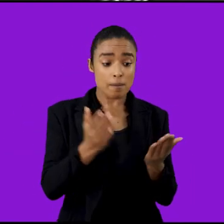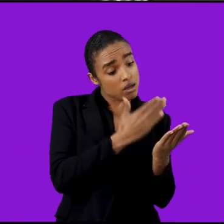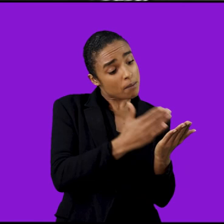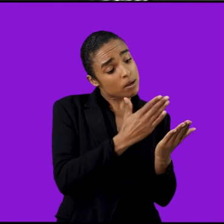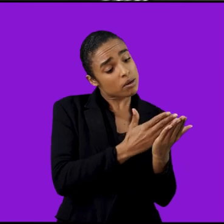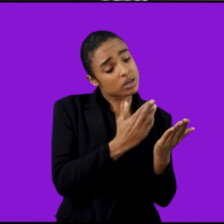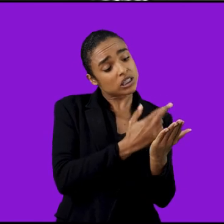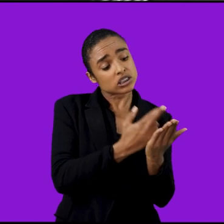Ah, é? As pessoas começaram a questionar e você